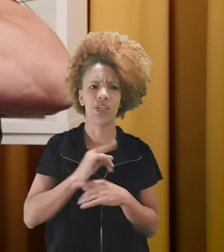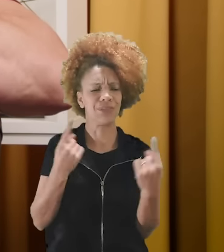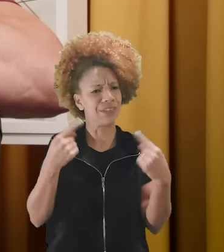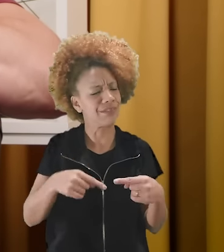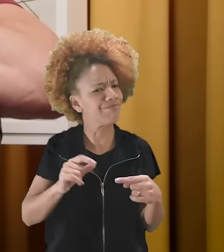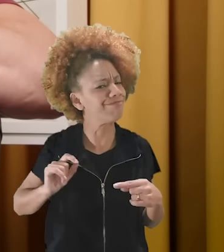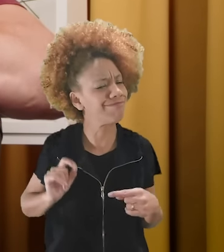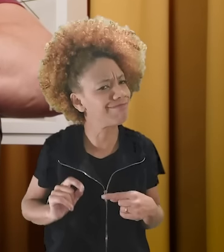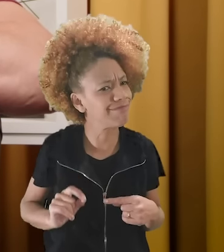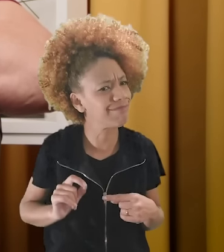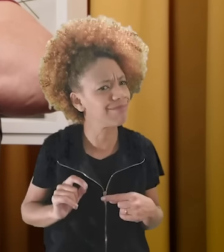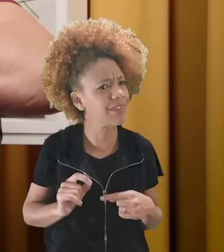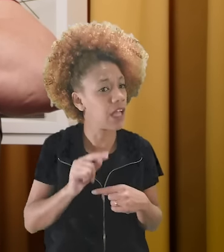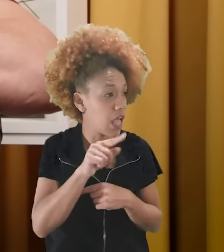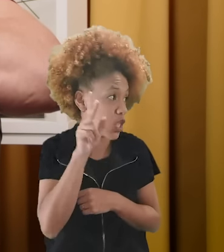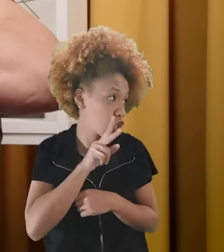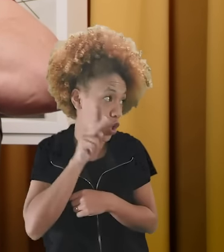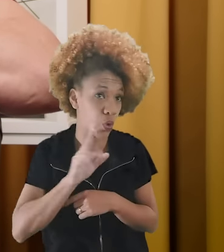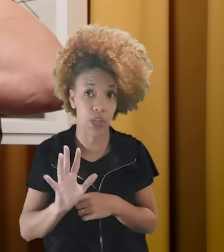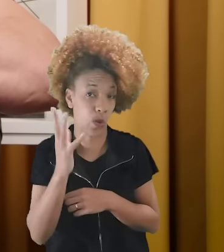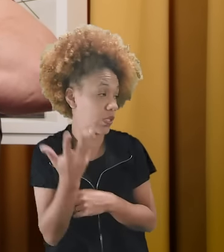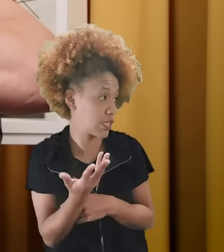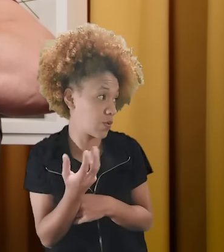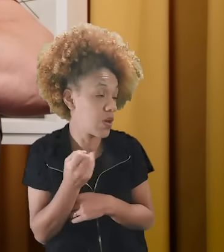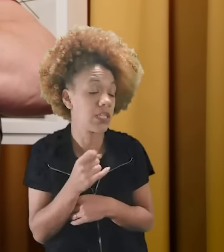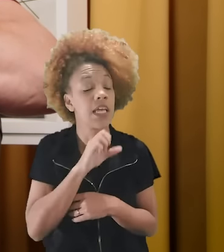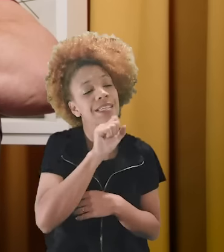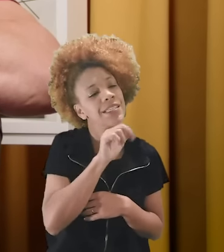grande desafio é se eu aquilo ali é histórico que tá acontecendo se em vez de falar Sérgio